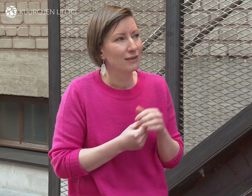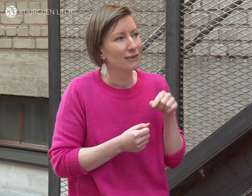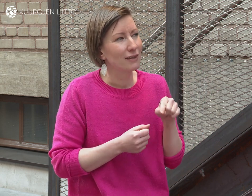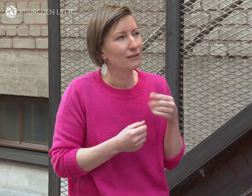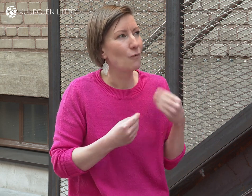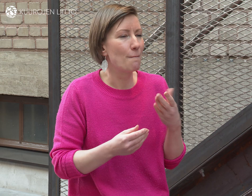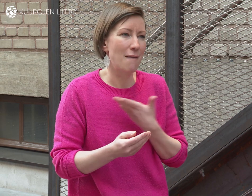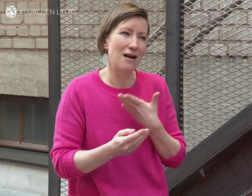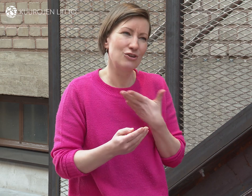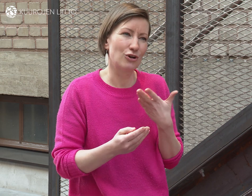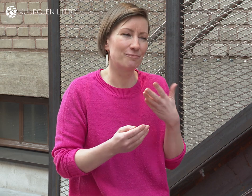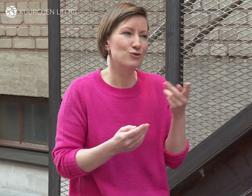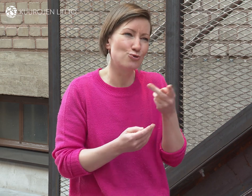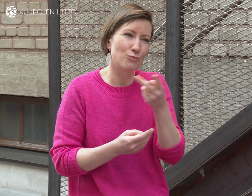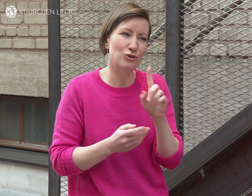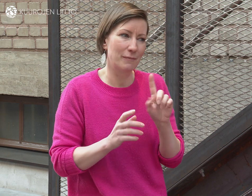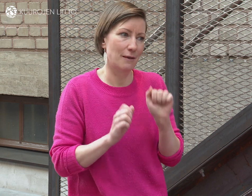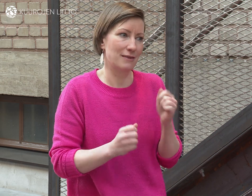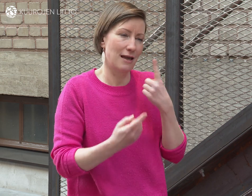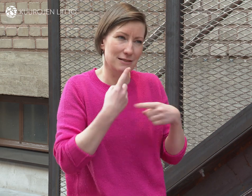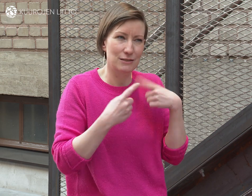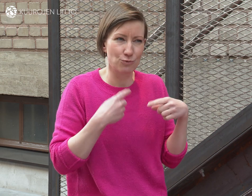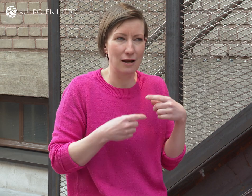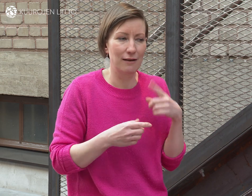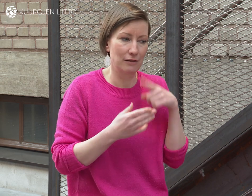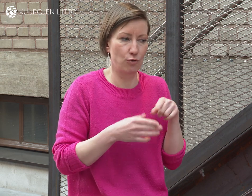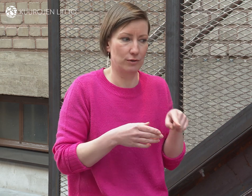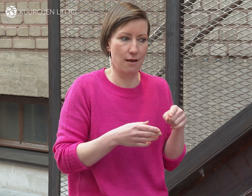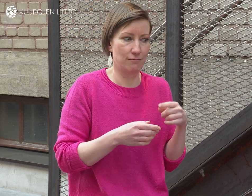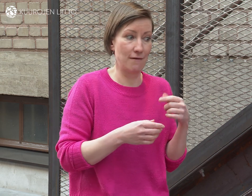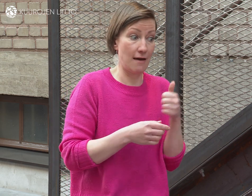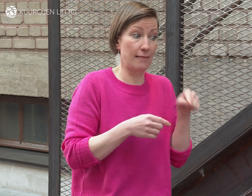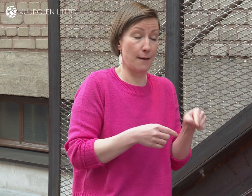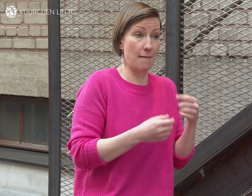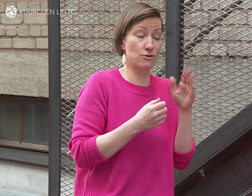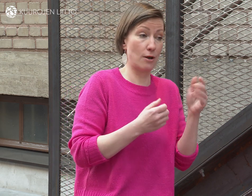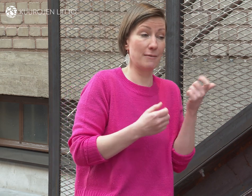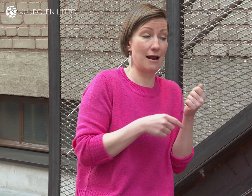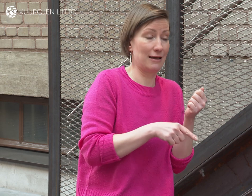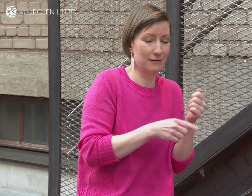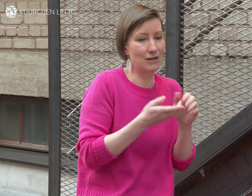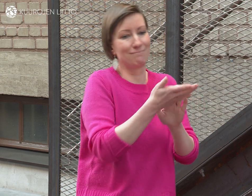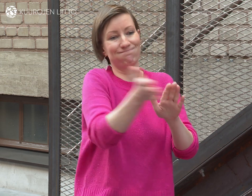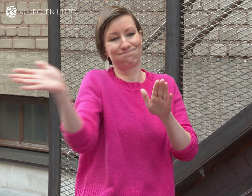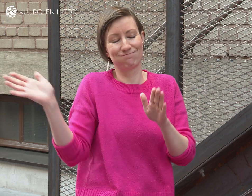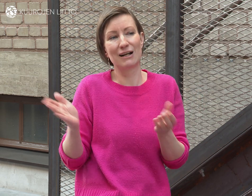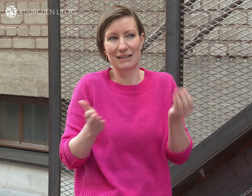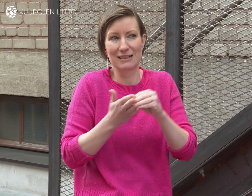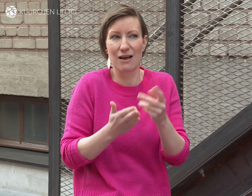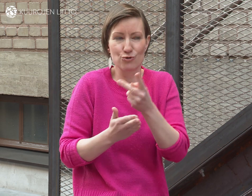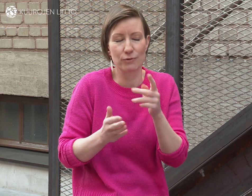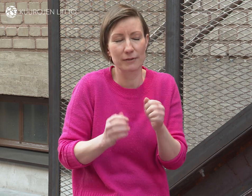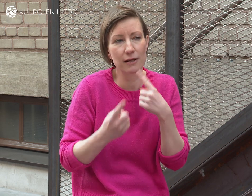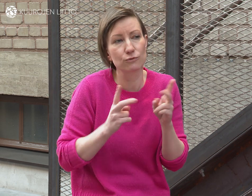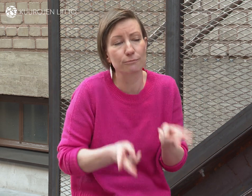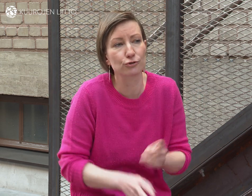On paljon kysymyksiä, joista meidän on keskusteltava myös muulloin kuin StopKela-kampanjan yhteydessä.